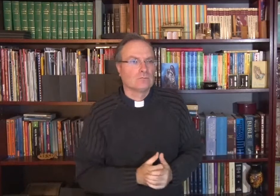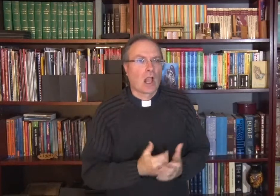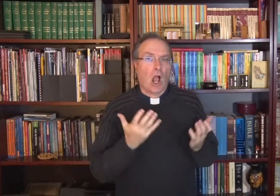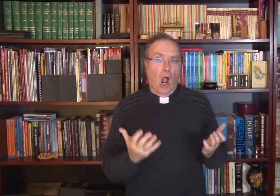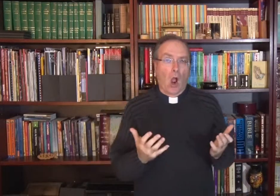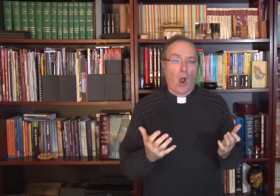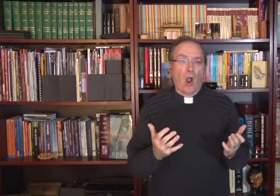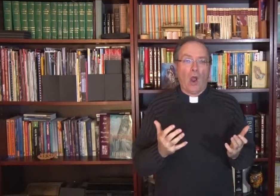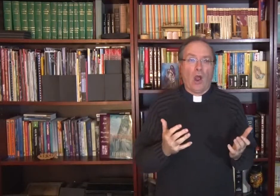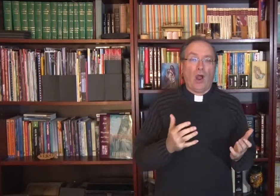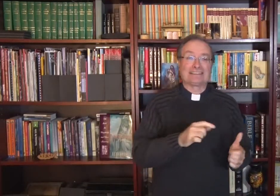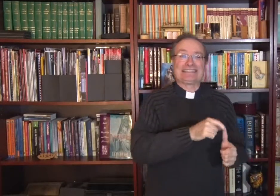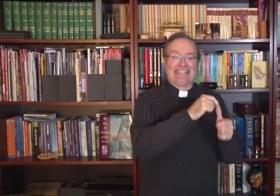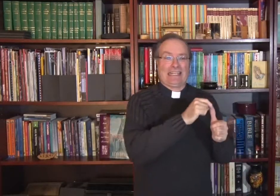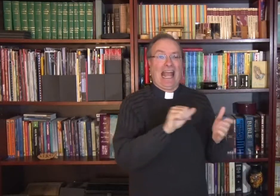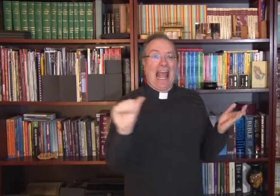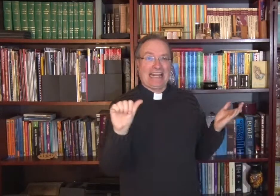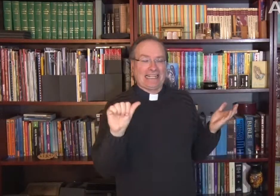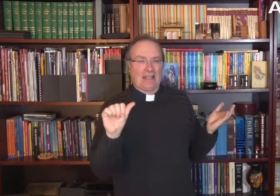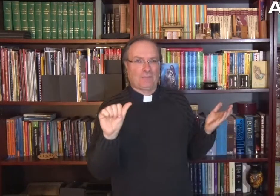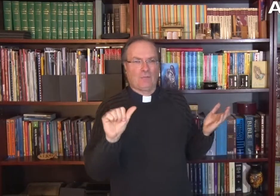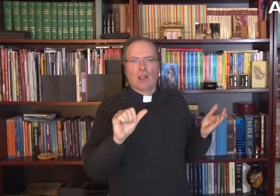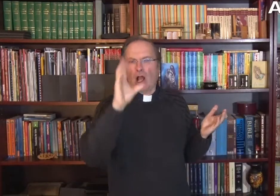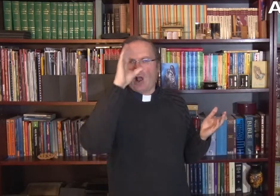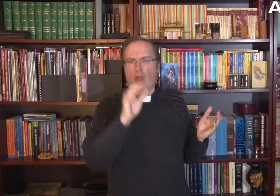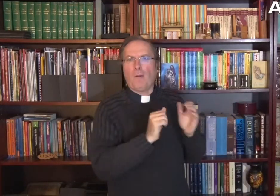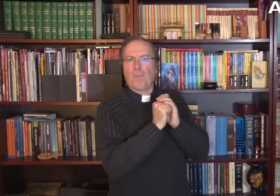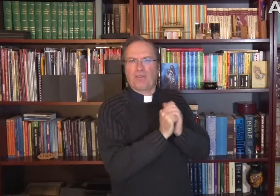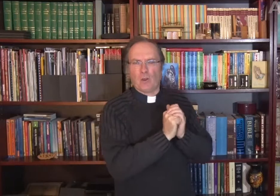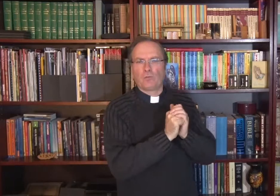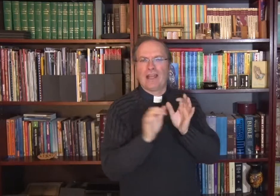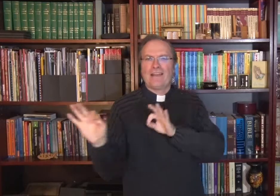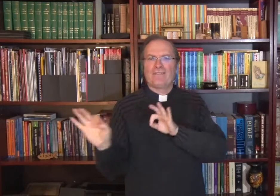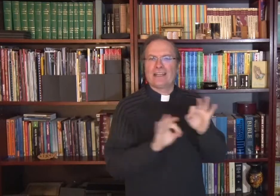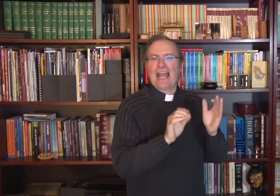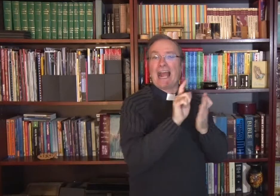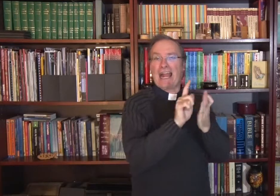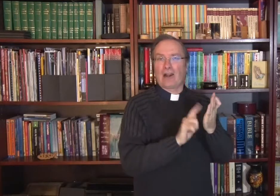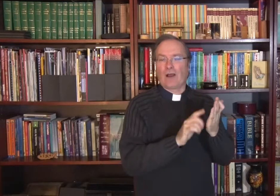Or un certain Ananias, un homme pieux, fidèle à la loi